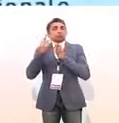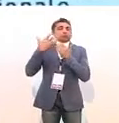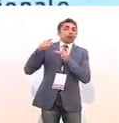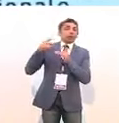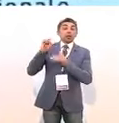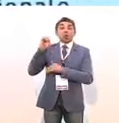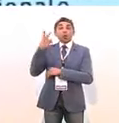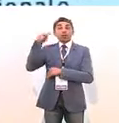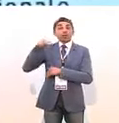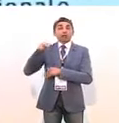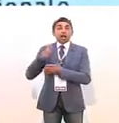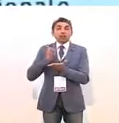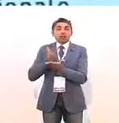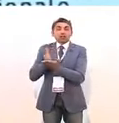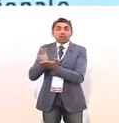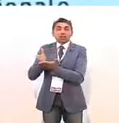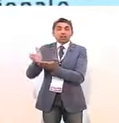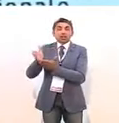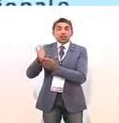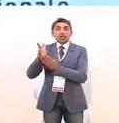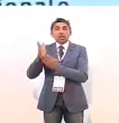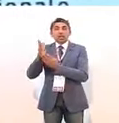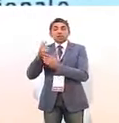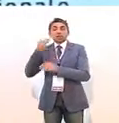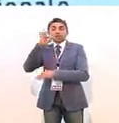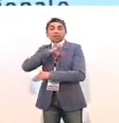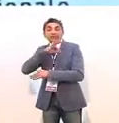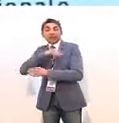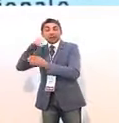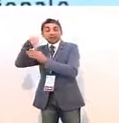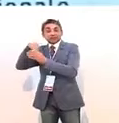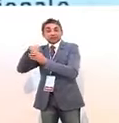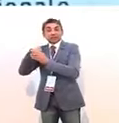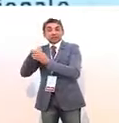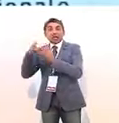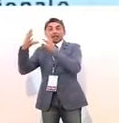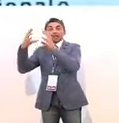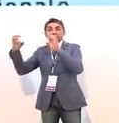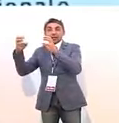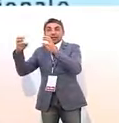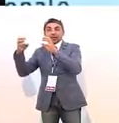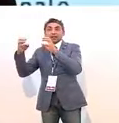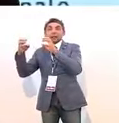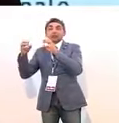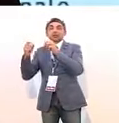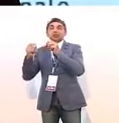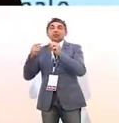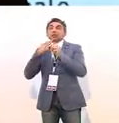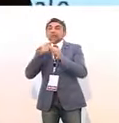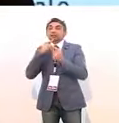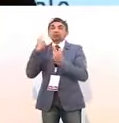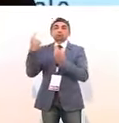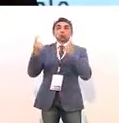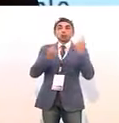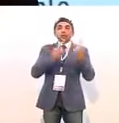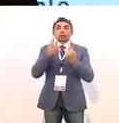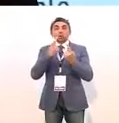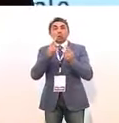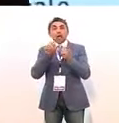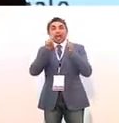anni in Italia c’è stato un intreccio perverso di interessi aziendali di questioni editoriali,